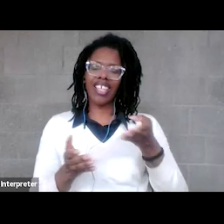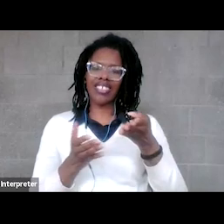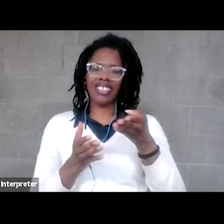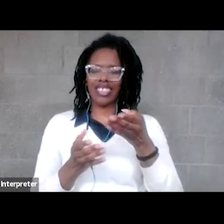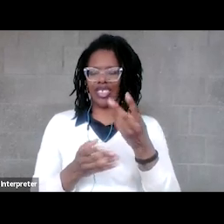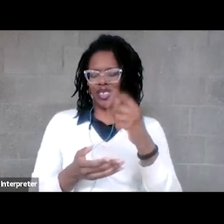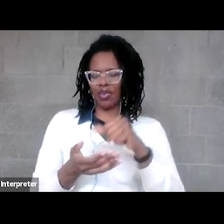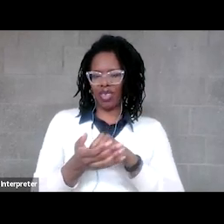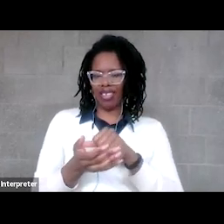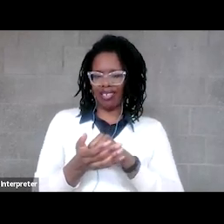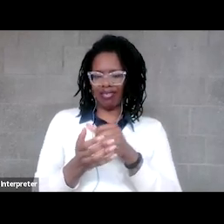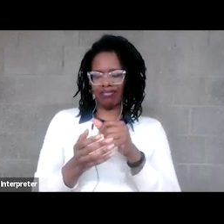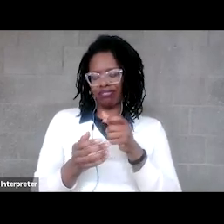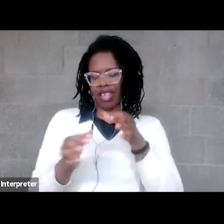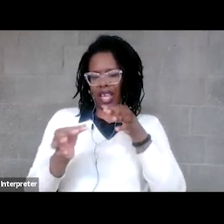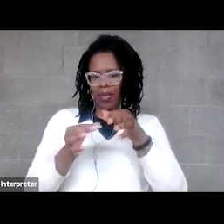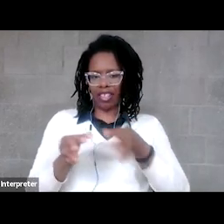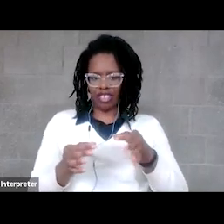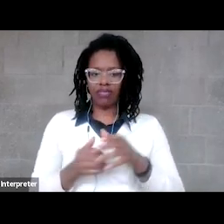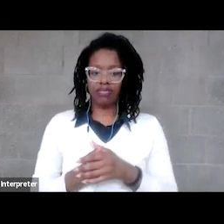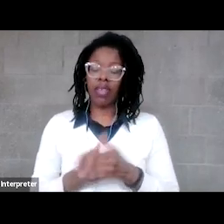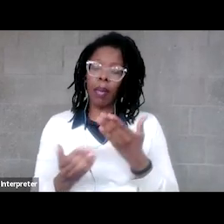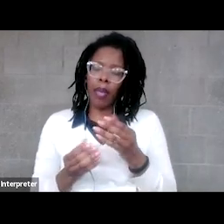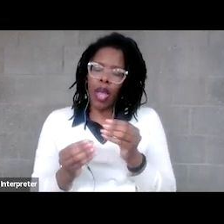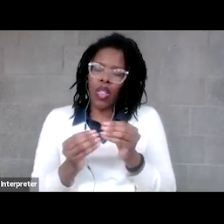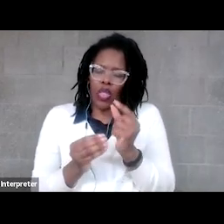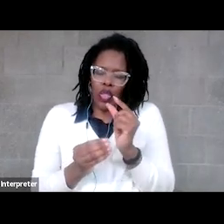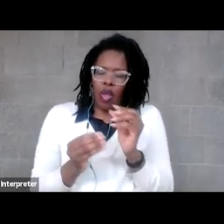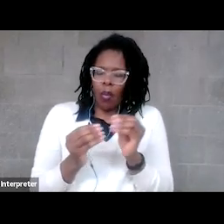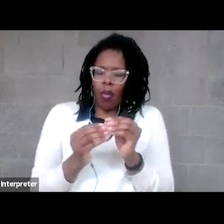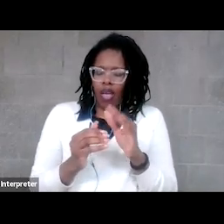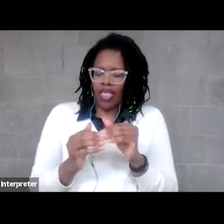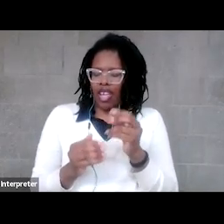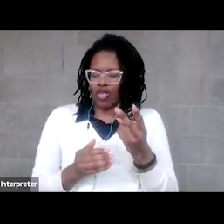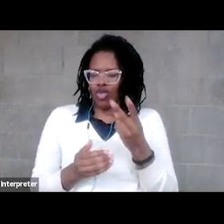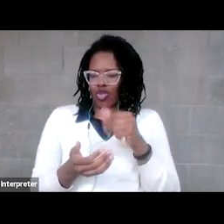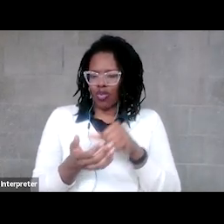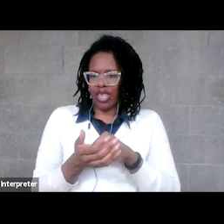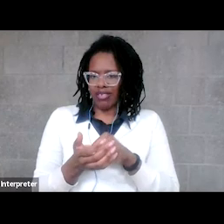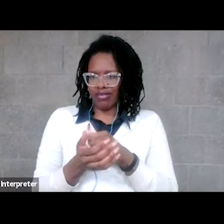Creo que podría extenderse incluso a más de dos páginas a medida que se dispongan nuevos recursos en línea.